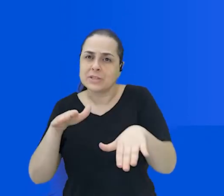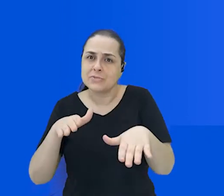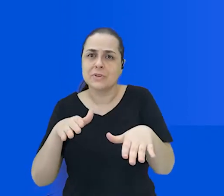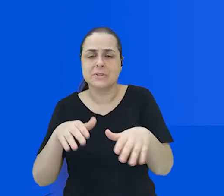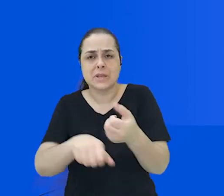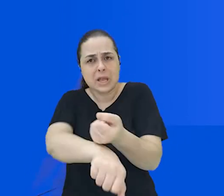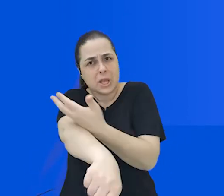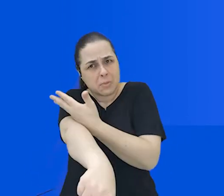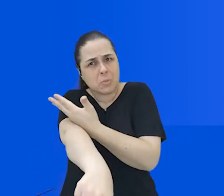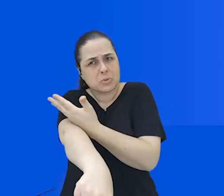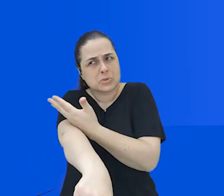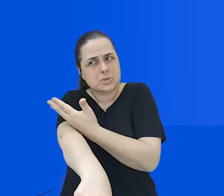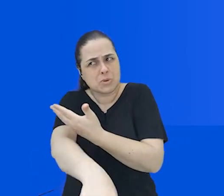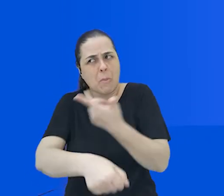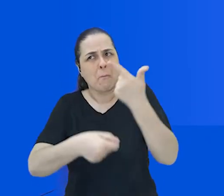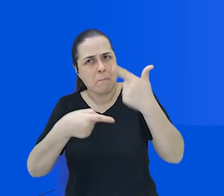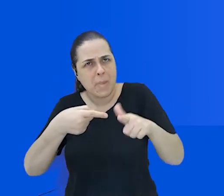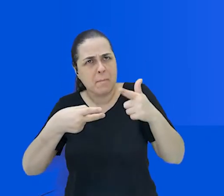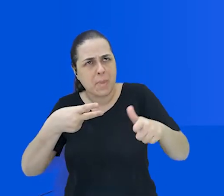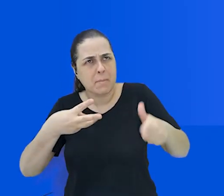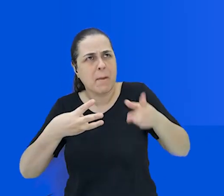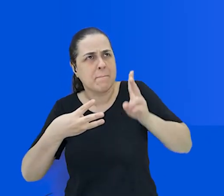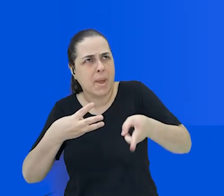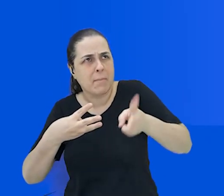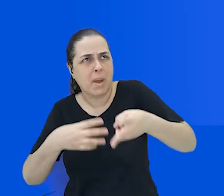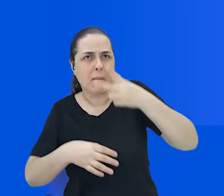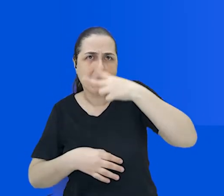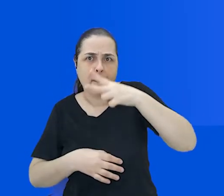agrupando esses símbolos ao longo do tempo e perdura por mais tempo,